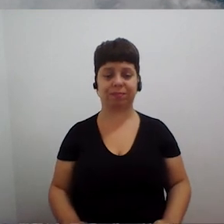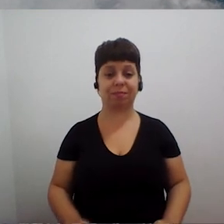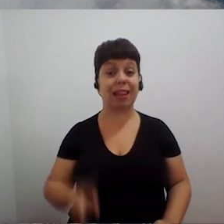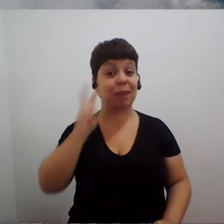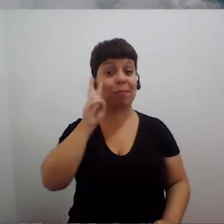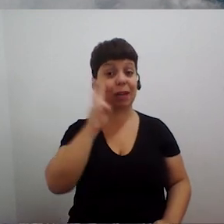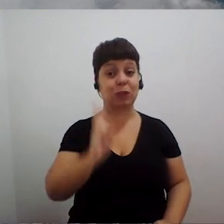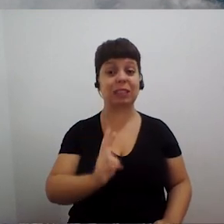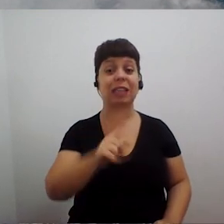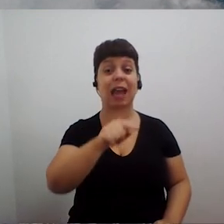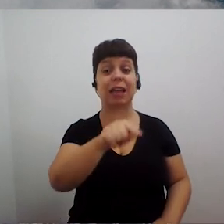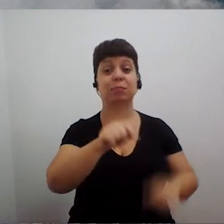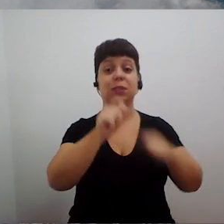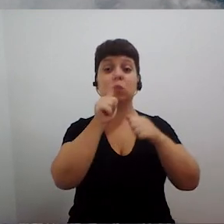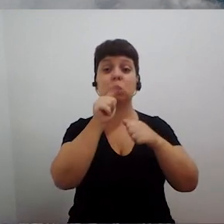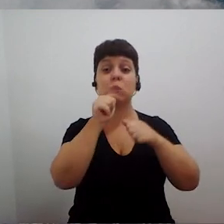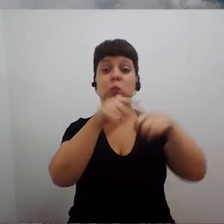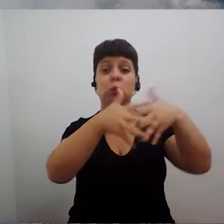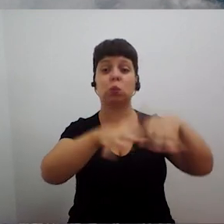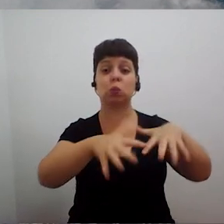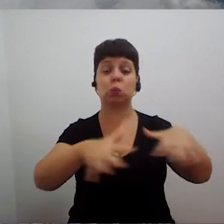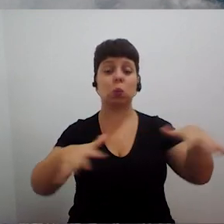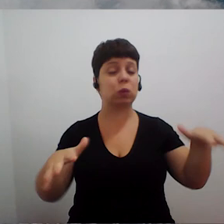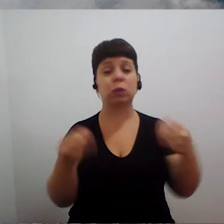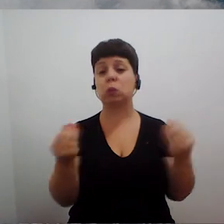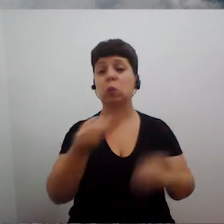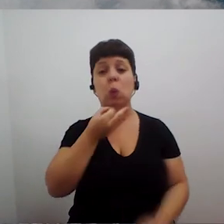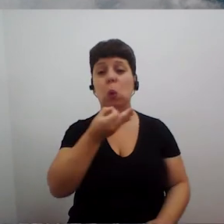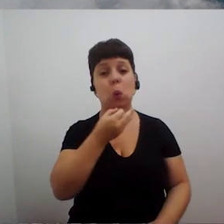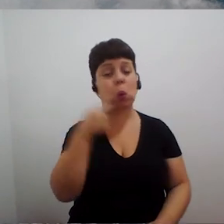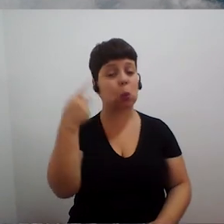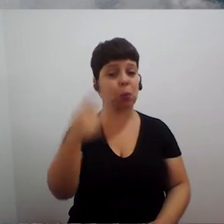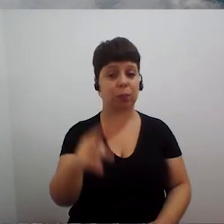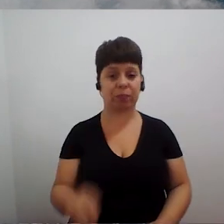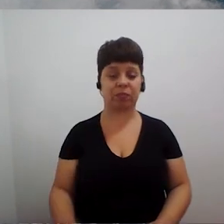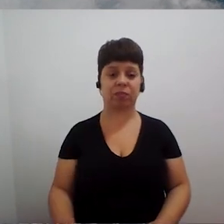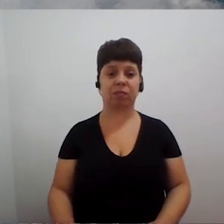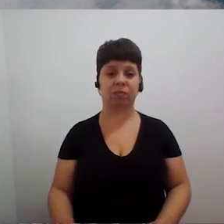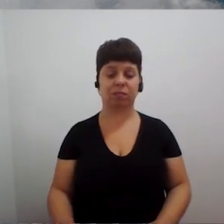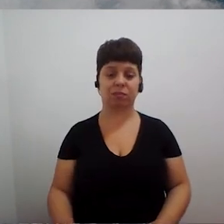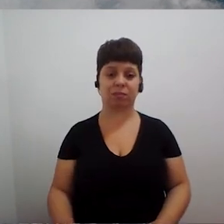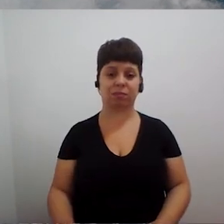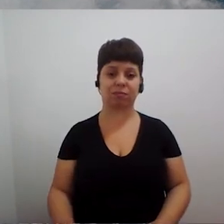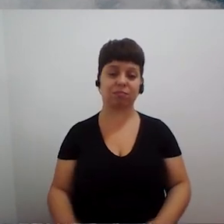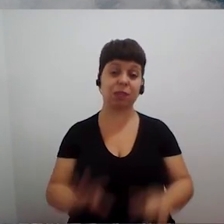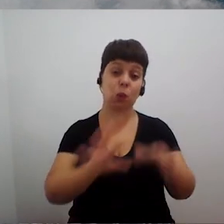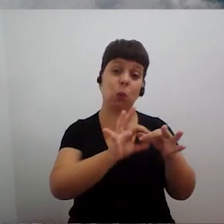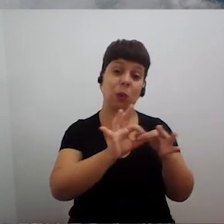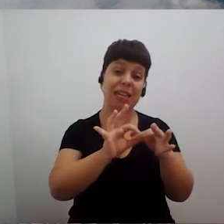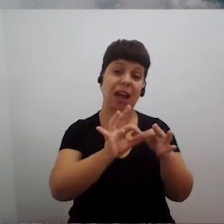tendo o oceano como pano de fundo né como que você analisa isso e a questão da convergência e não da divergência